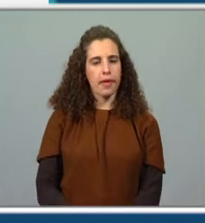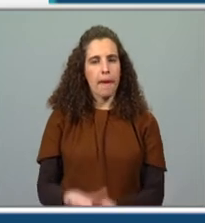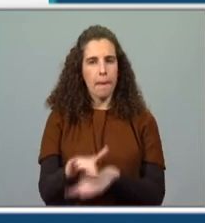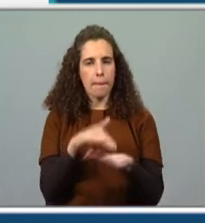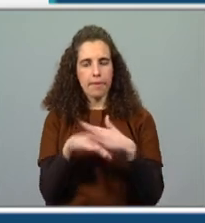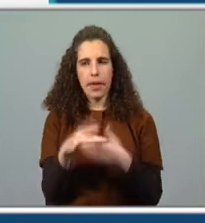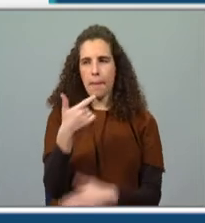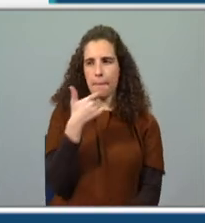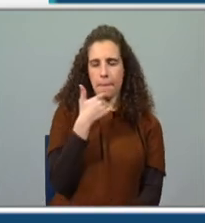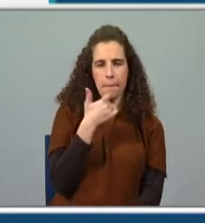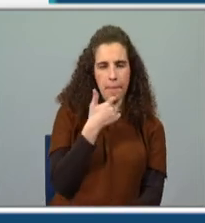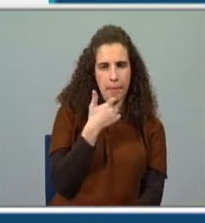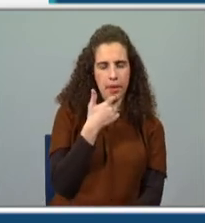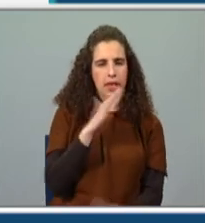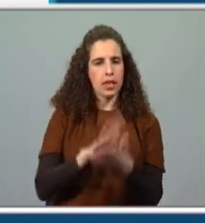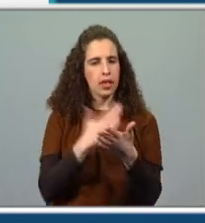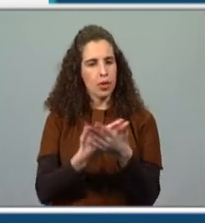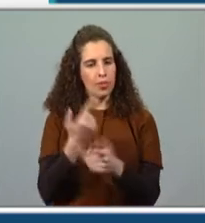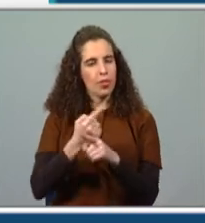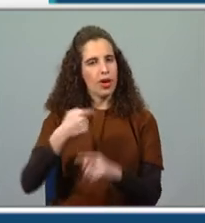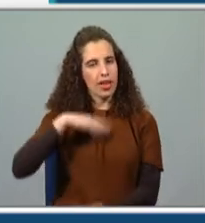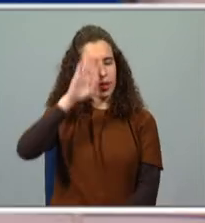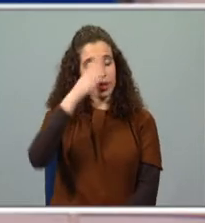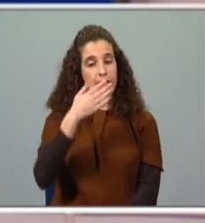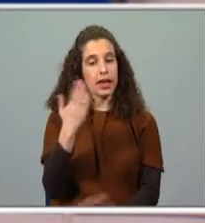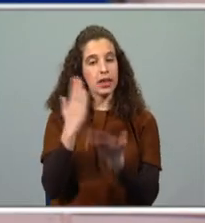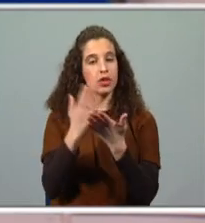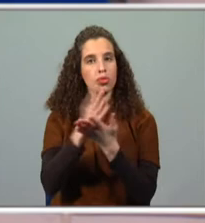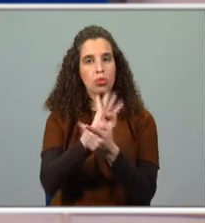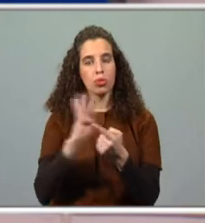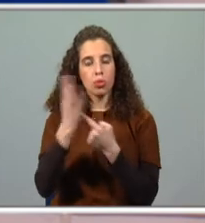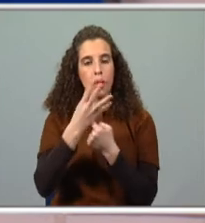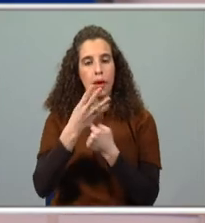compreensão e interpretação Porque eu sei que é isto do Meio vocês têm efeito 理解和解釋 因為我我知道這是你有效果的中間